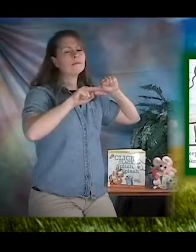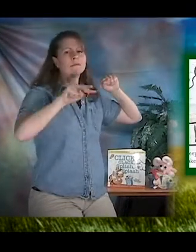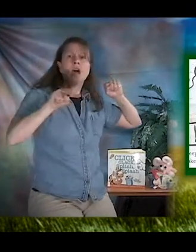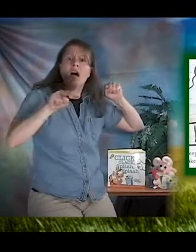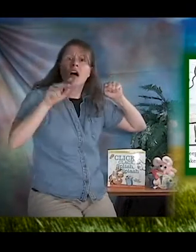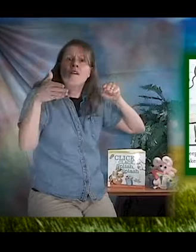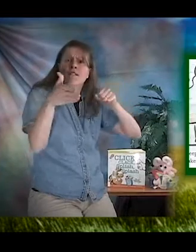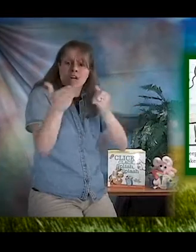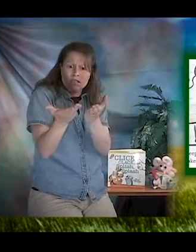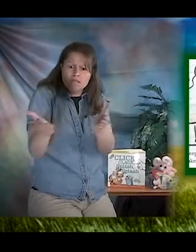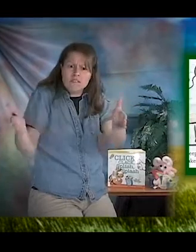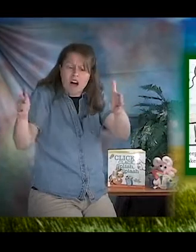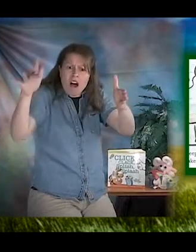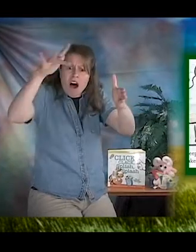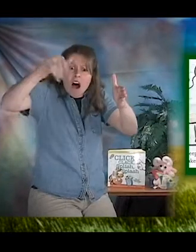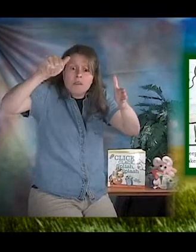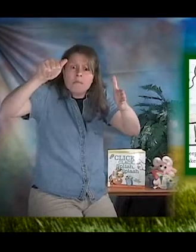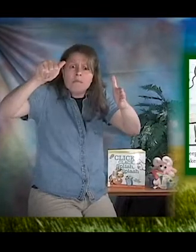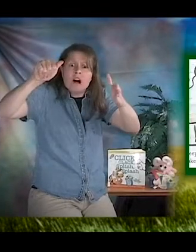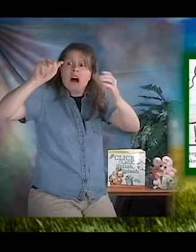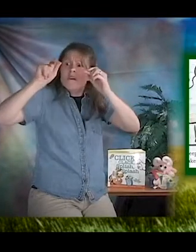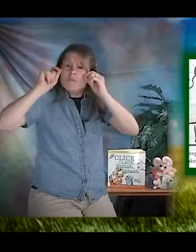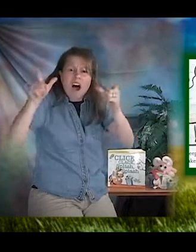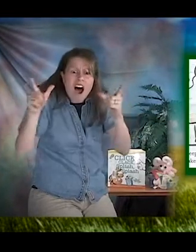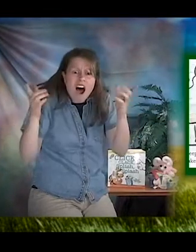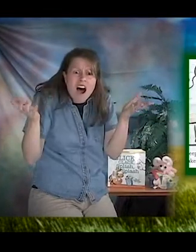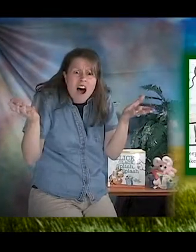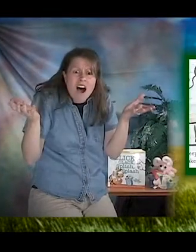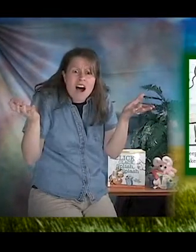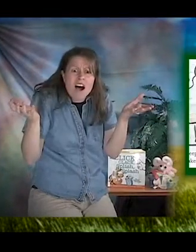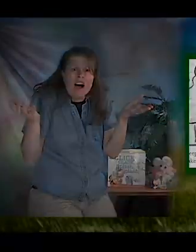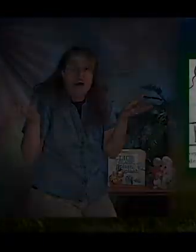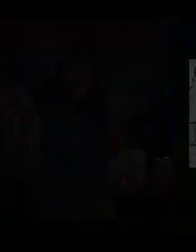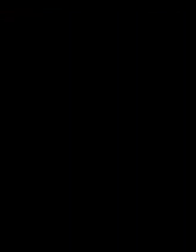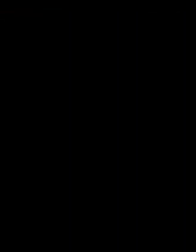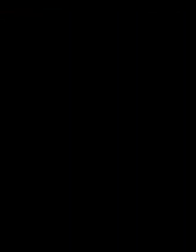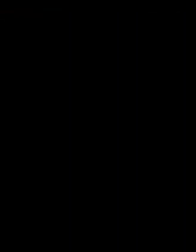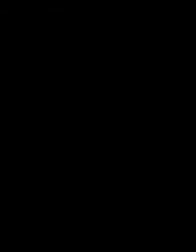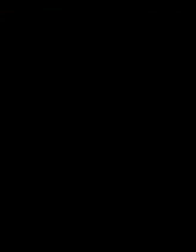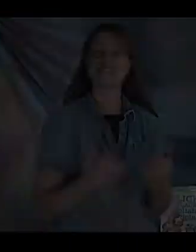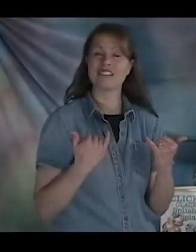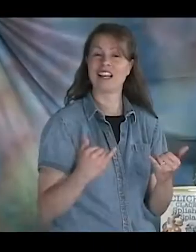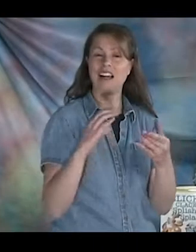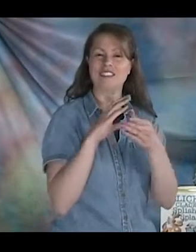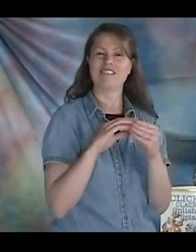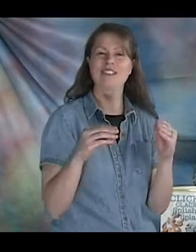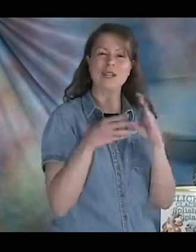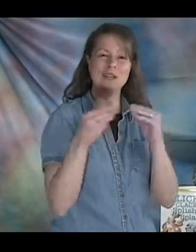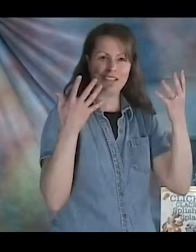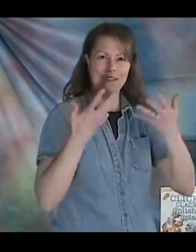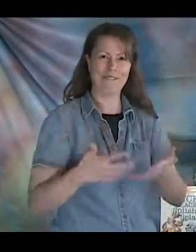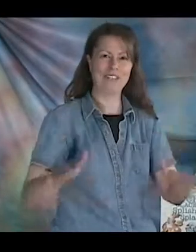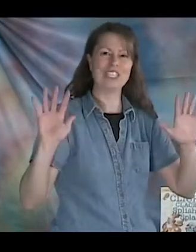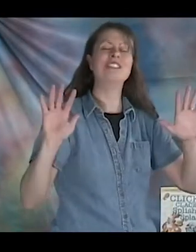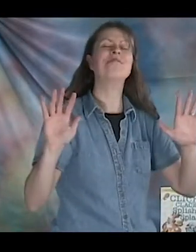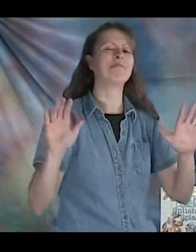y se despierta con una sorpresa de peces. Ahora que se terminó el cuento,